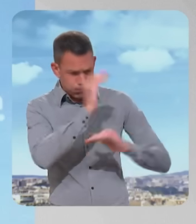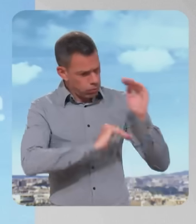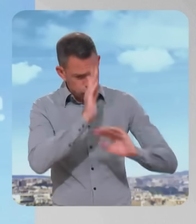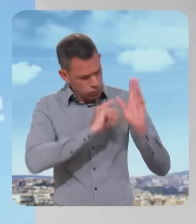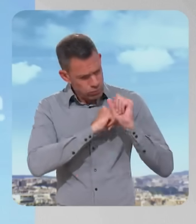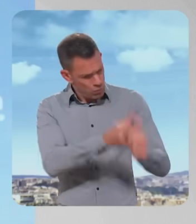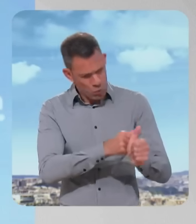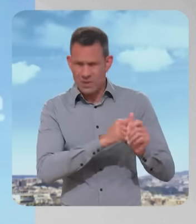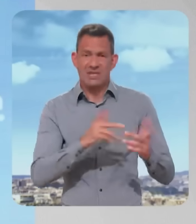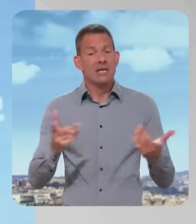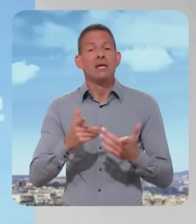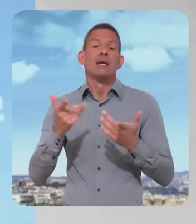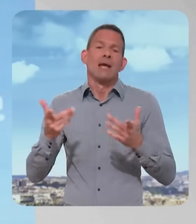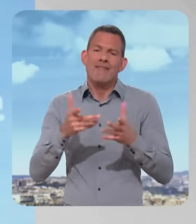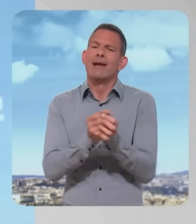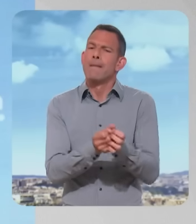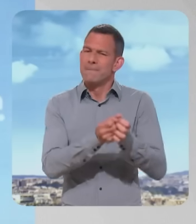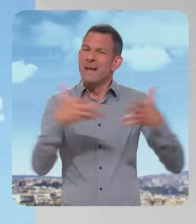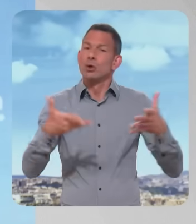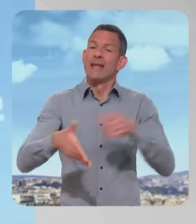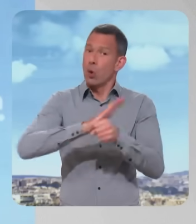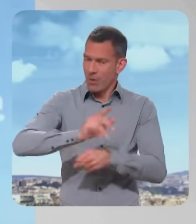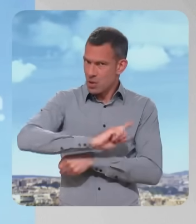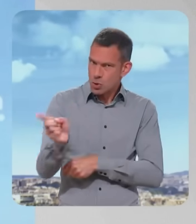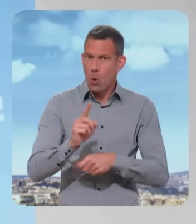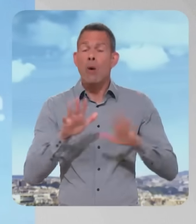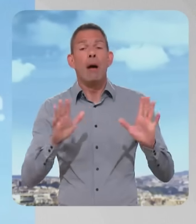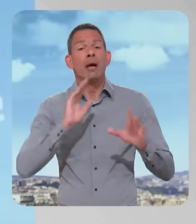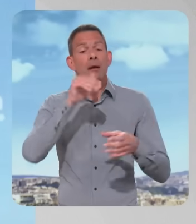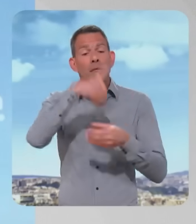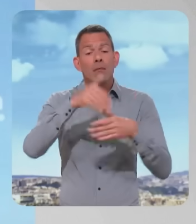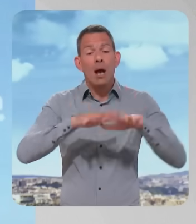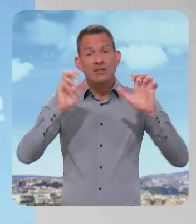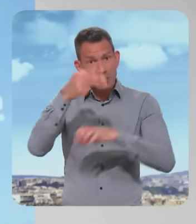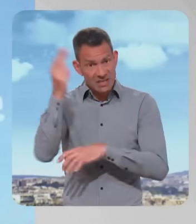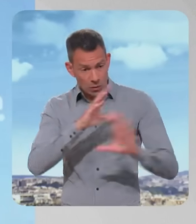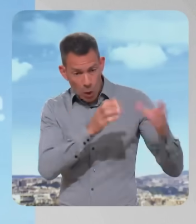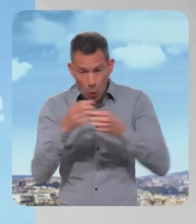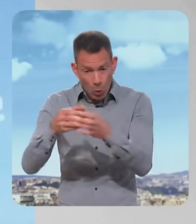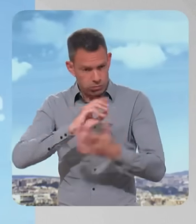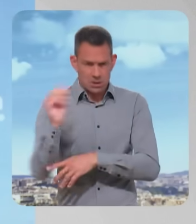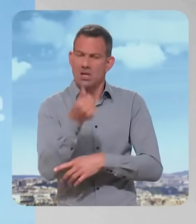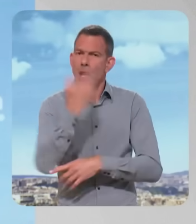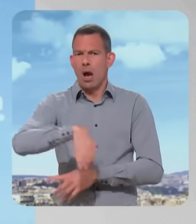dispose à l'Assemblée nationale de ce qu'on appelle une majorité relative. Pourtant, ça ne l'a pas empêché de mettre en oeuvre son programme.